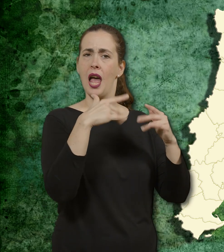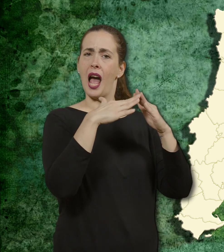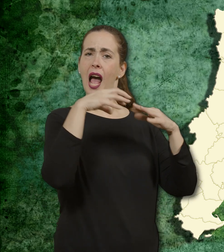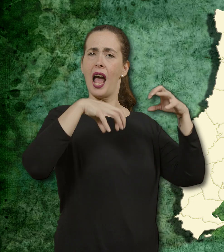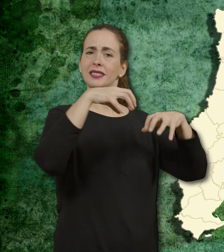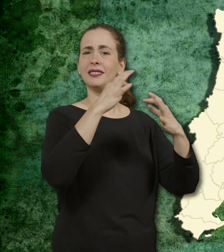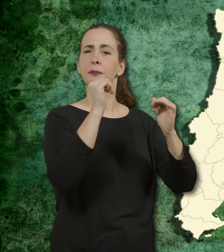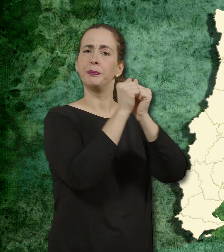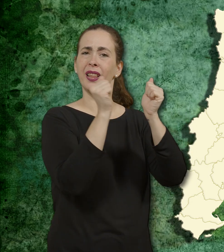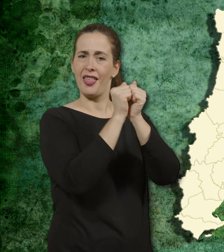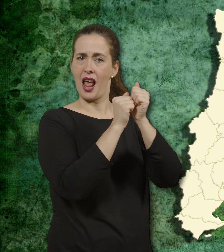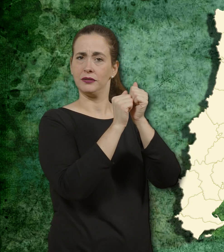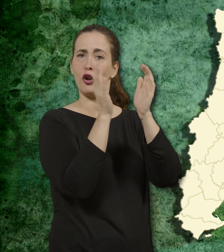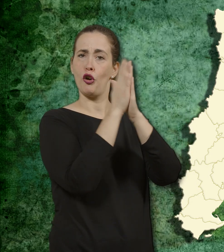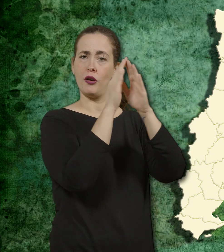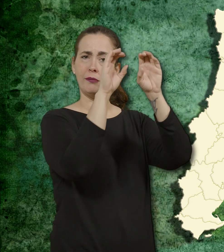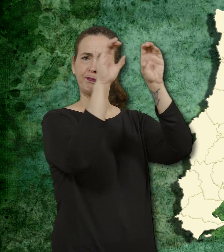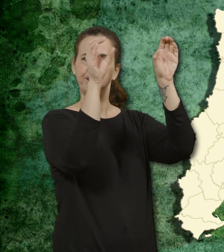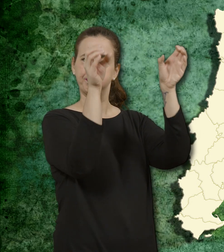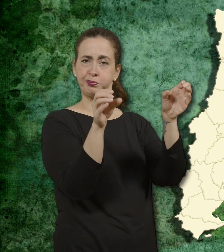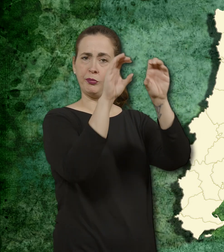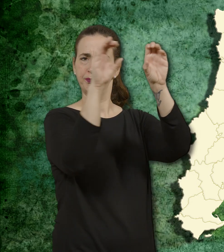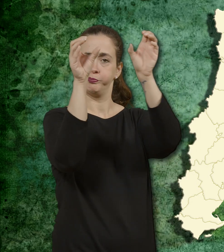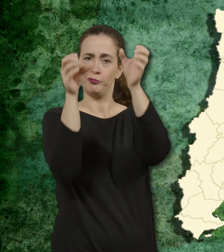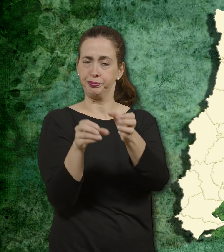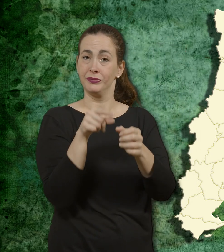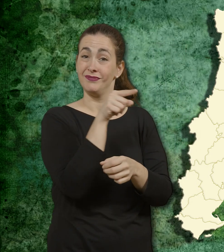Les cases de pedra, amb les seves llindes, conserven l'aroma tradicional